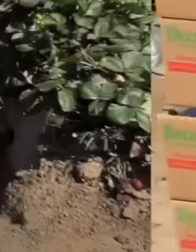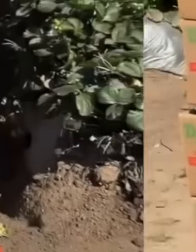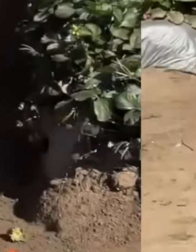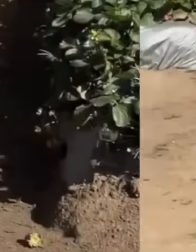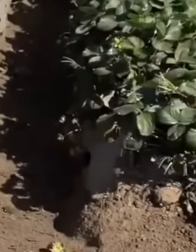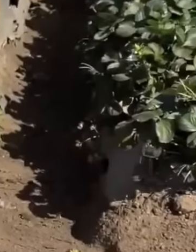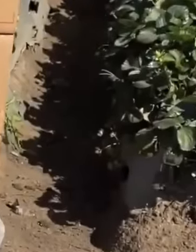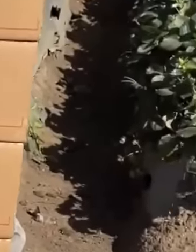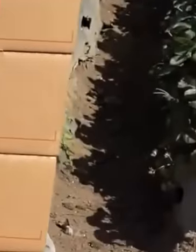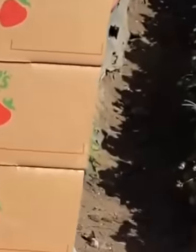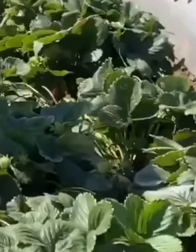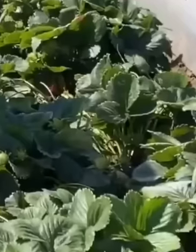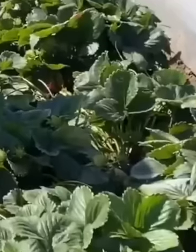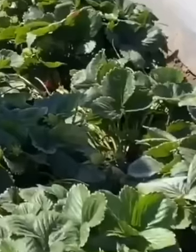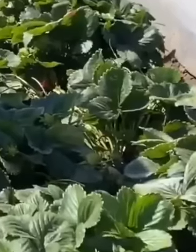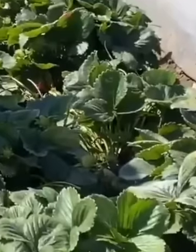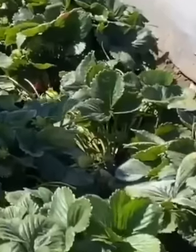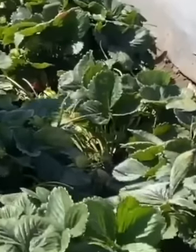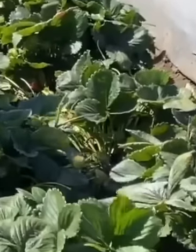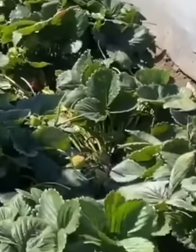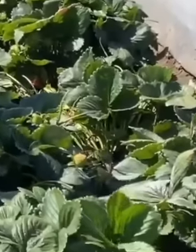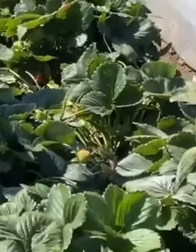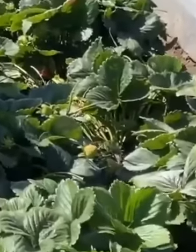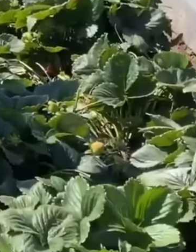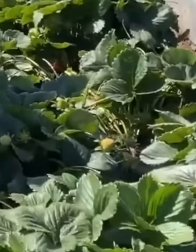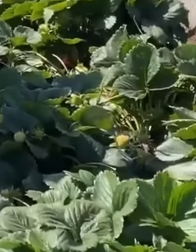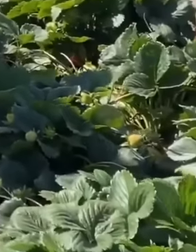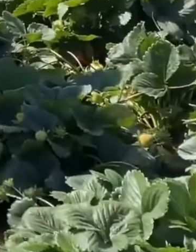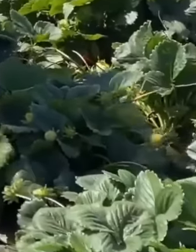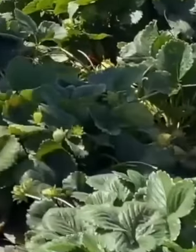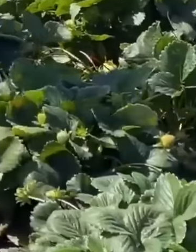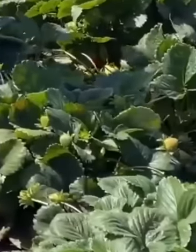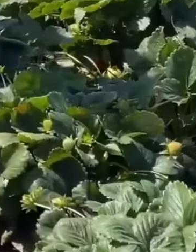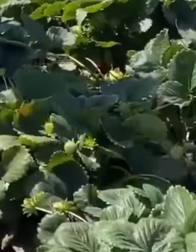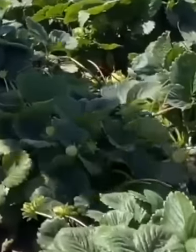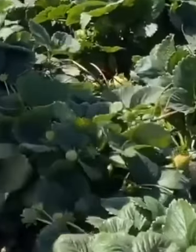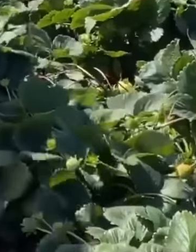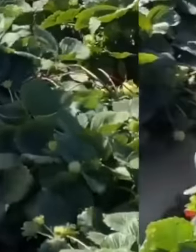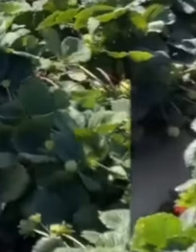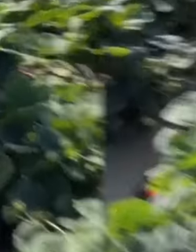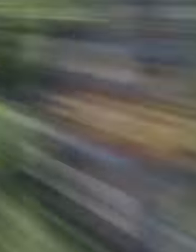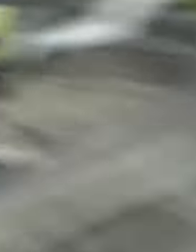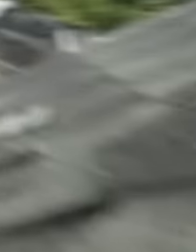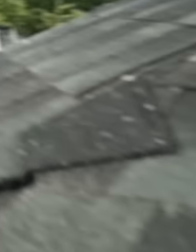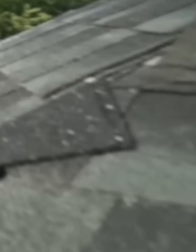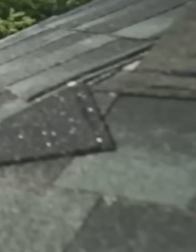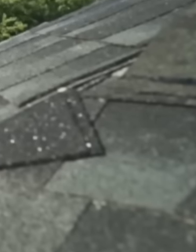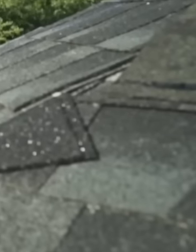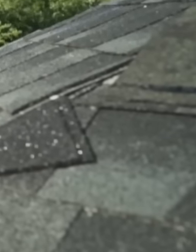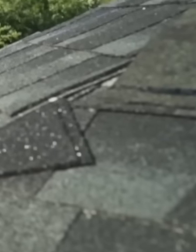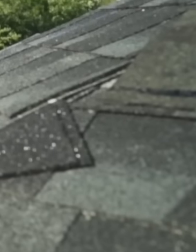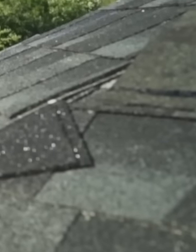los mejores trabajadores del mundo la comunidad de origen mexicano en estados unidos no solamente